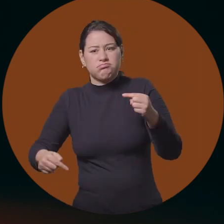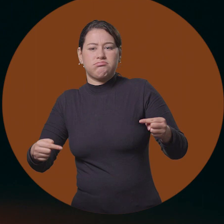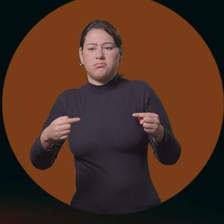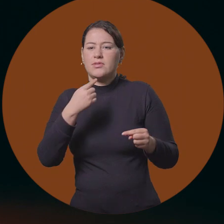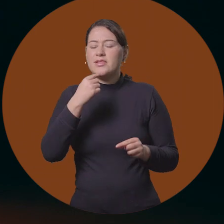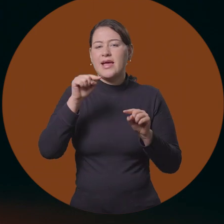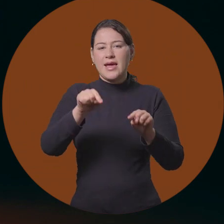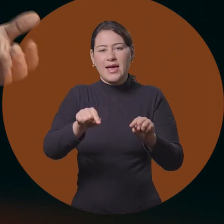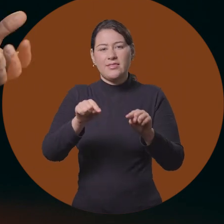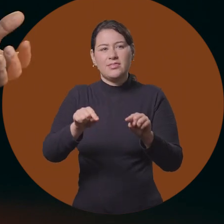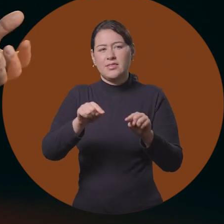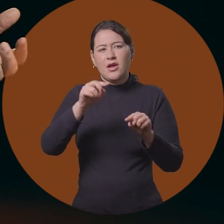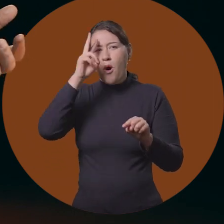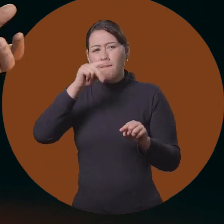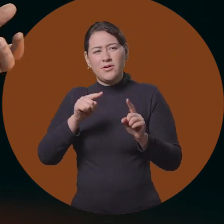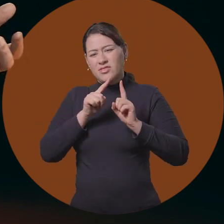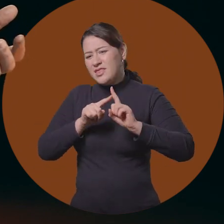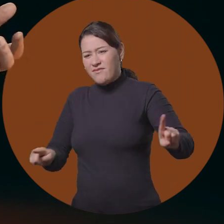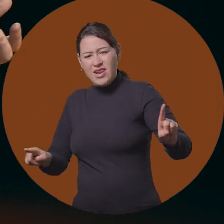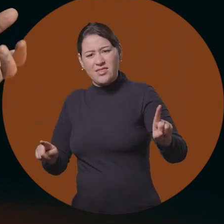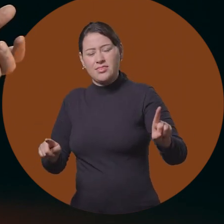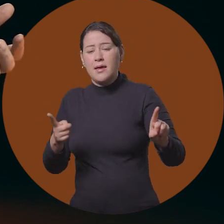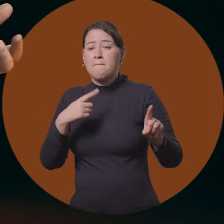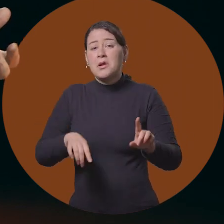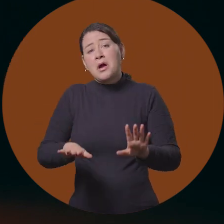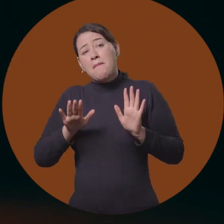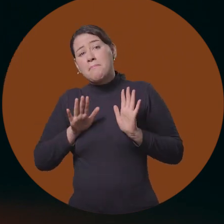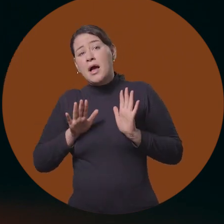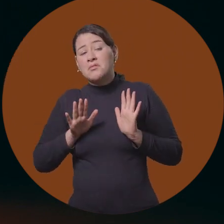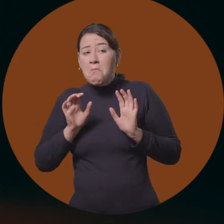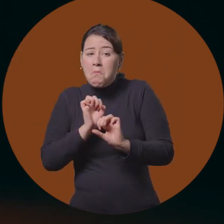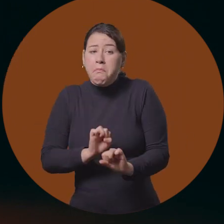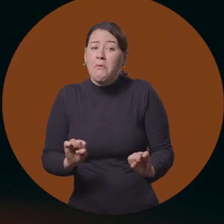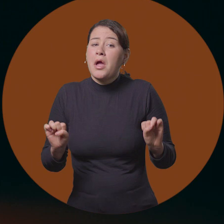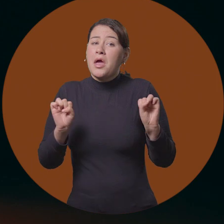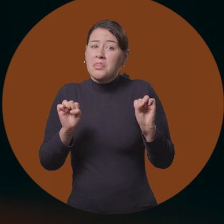Este tipo opina totalmente diferente que yo, pero de repente hay una posibilidad de que el tipo esté en lo cierto,